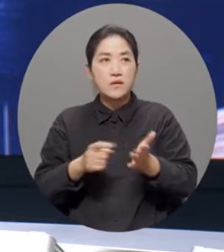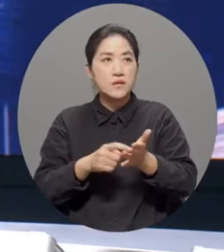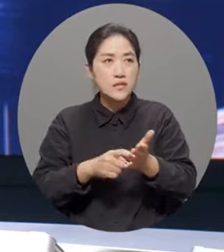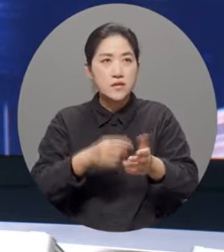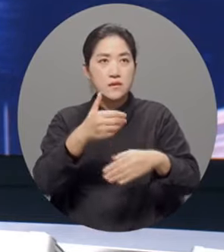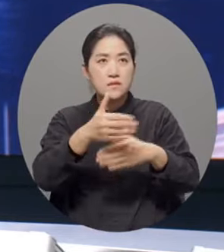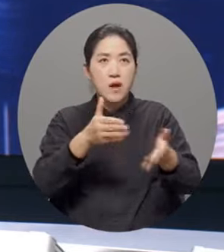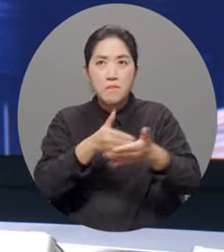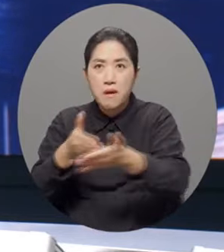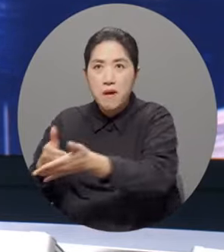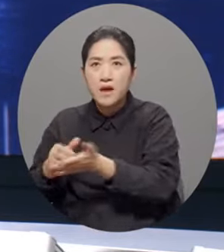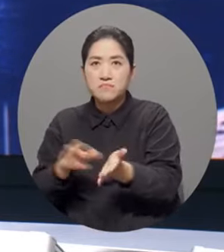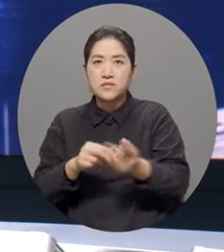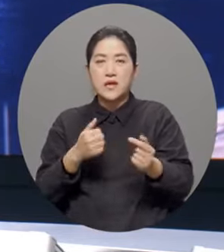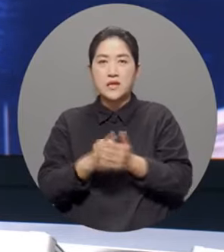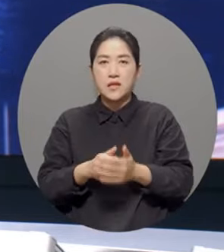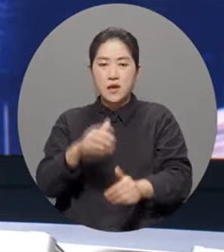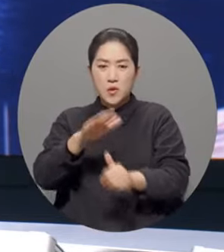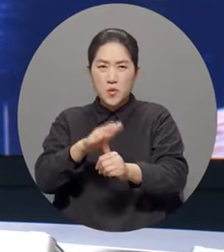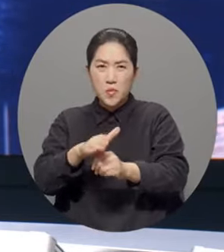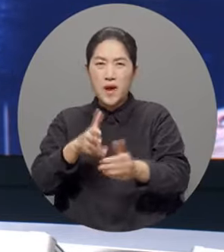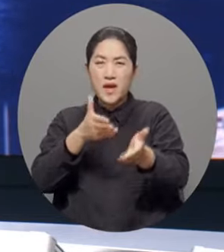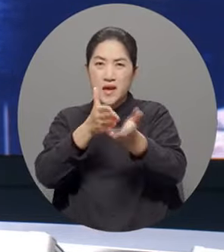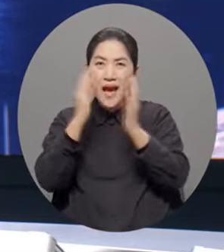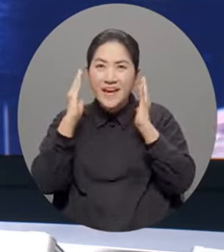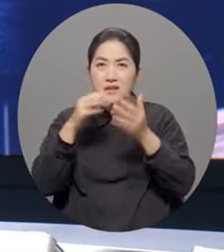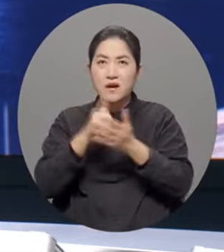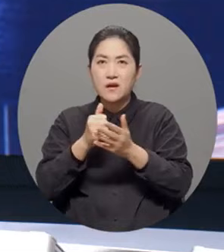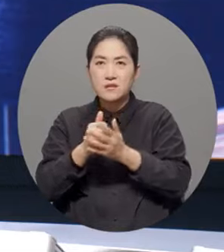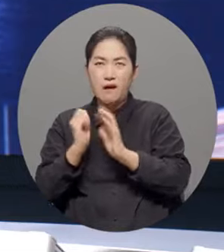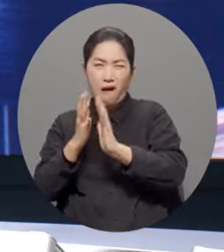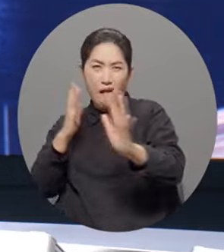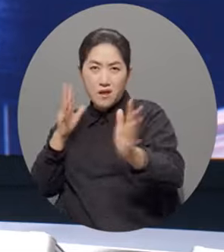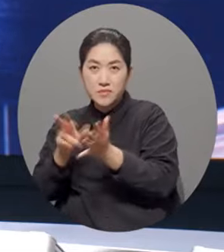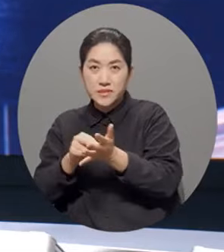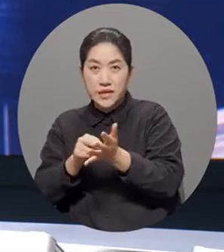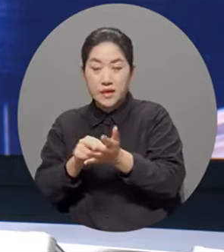시민들 관심은 이른바 응급실 뺑뺑이나 소아과 오픈런 같은 고질적인 문제가